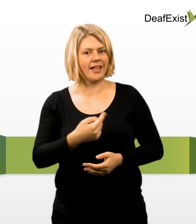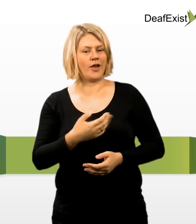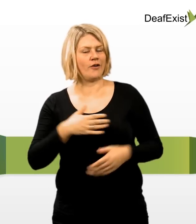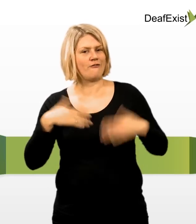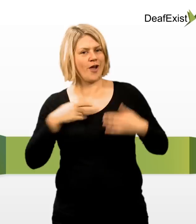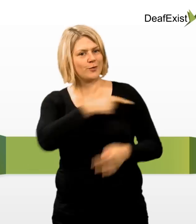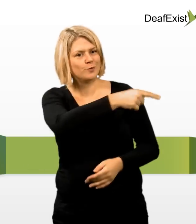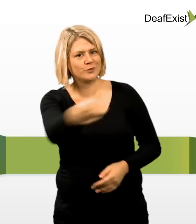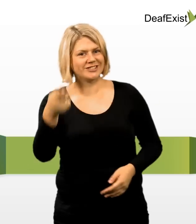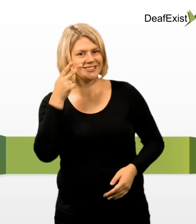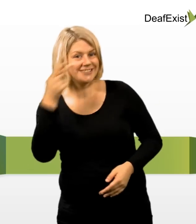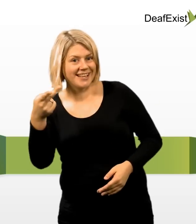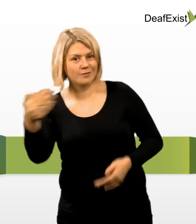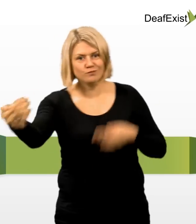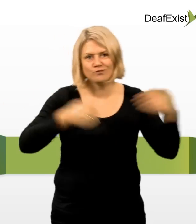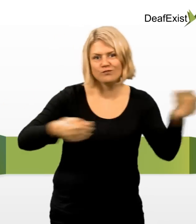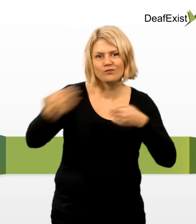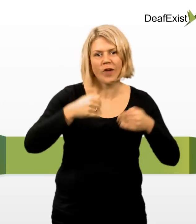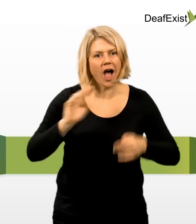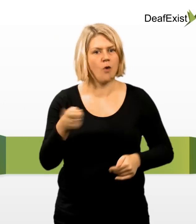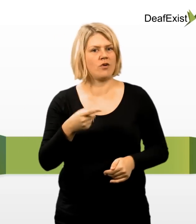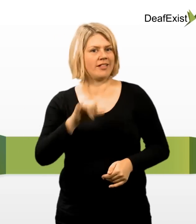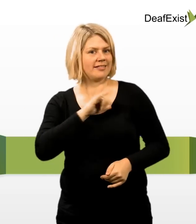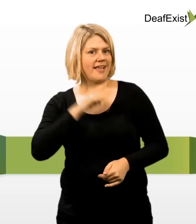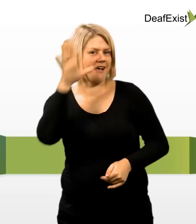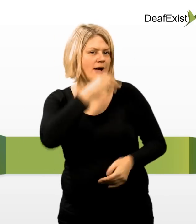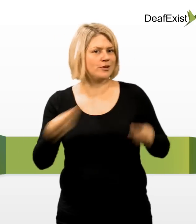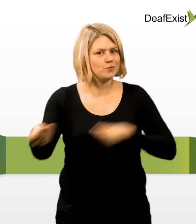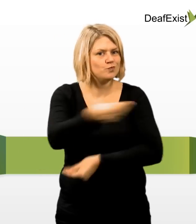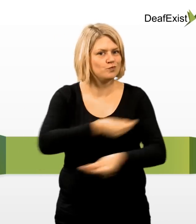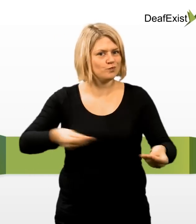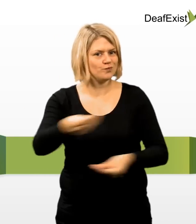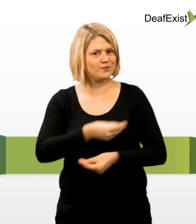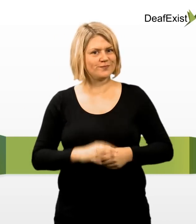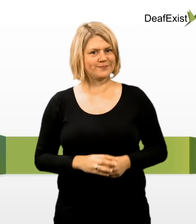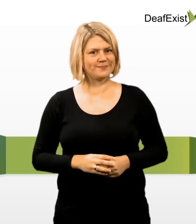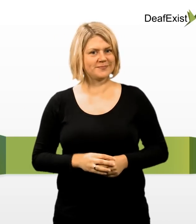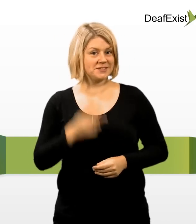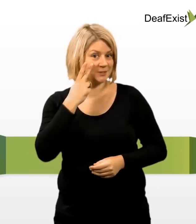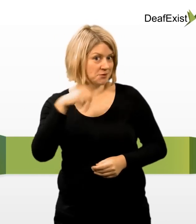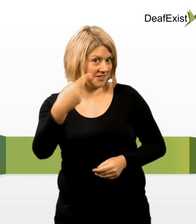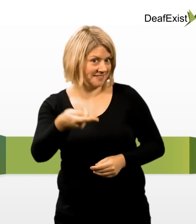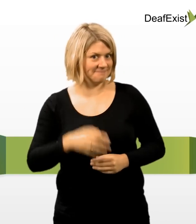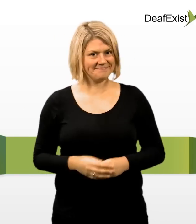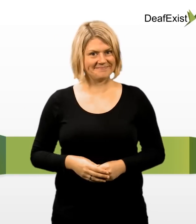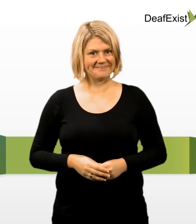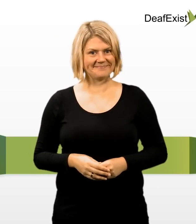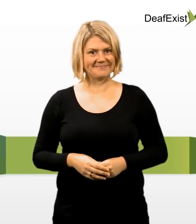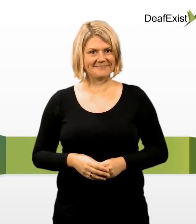Wir freuen uns Sie dort zu sehen und auf einen interessanten Abend mit Ihnen. Wir sehen uns dann!